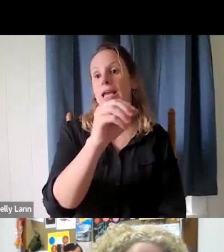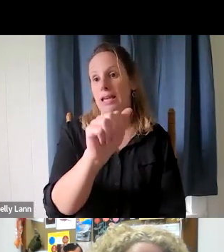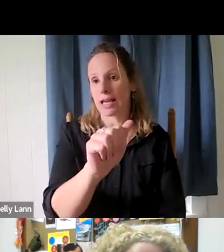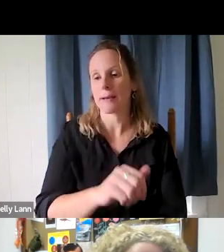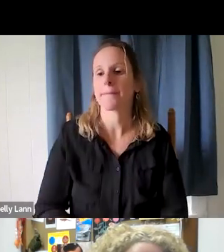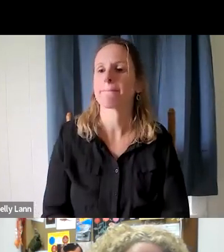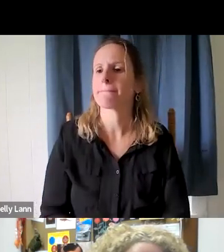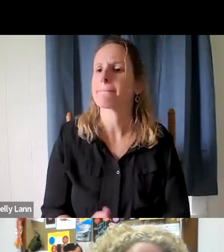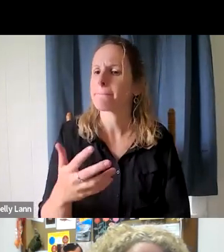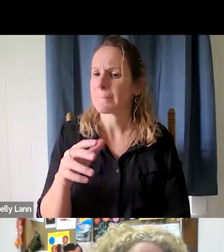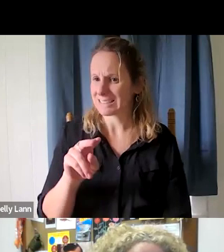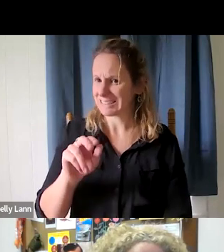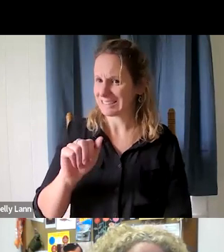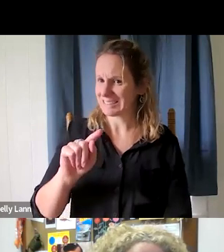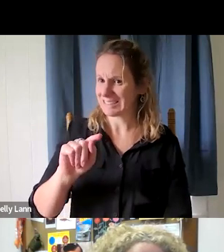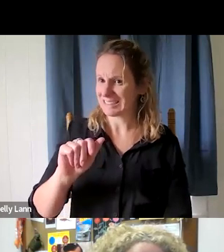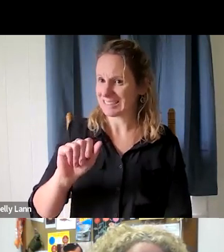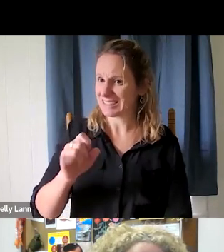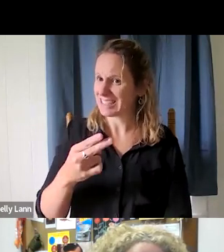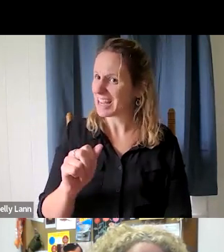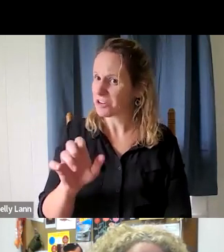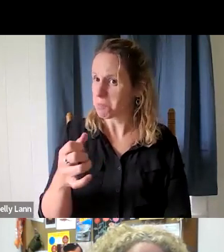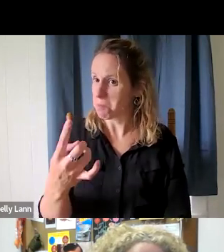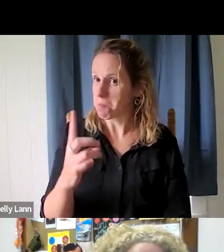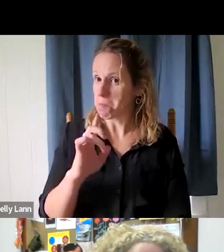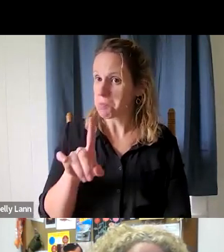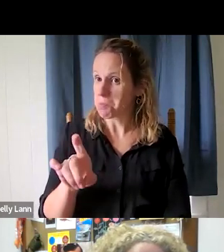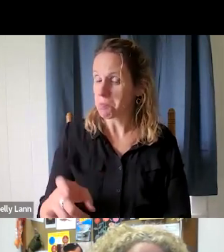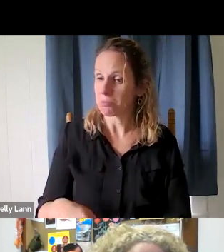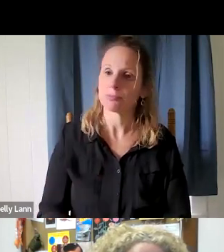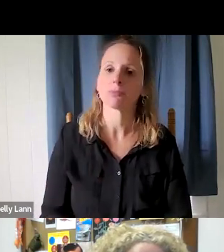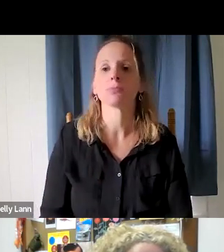Tal vez Natasha o algunas de las otras panelistas.